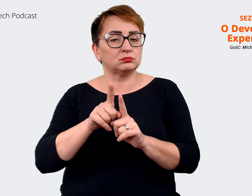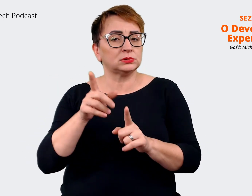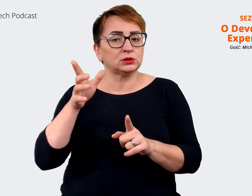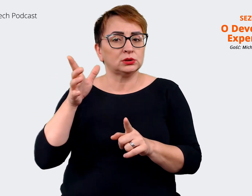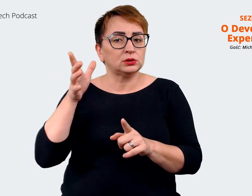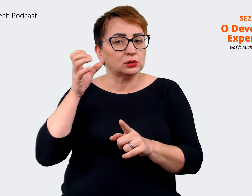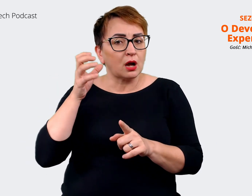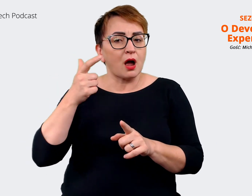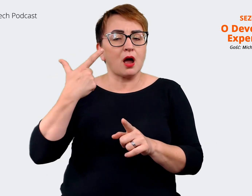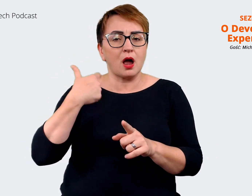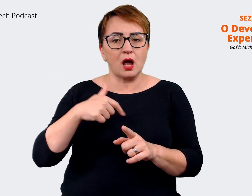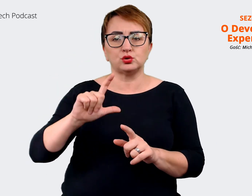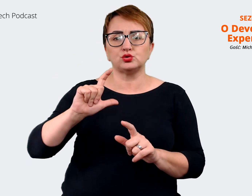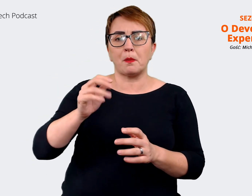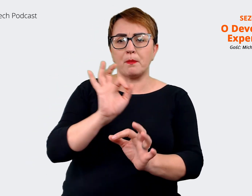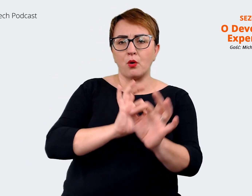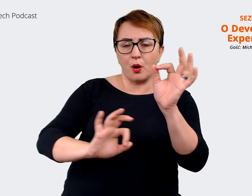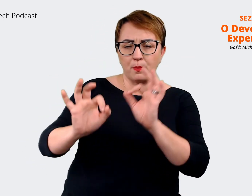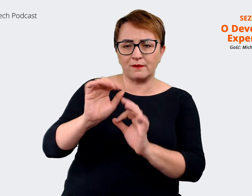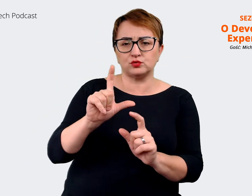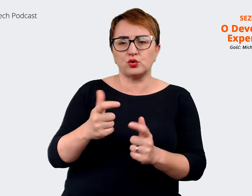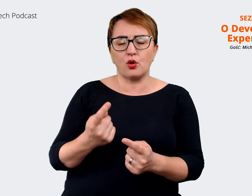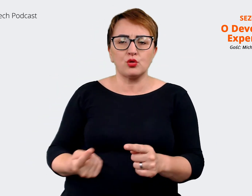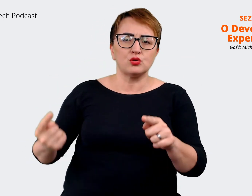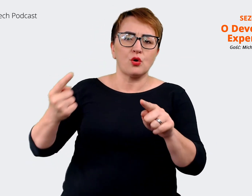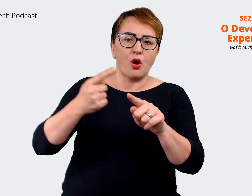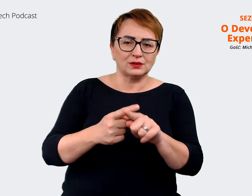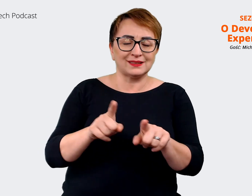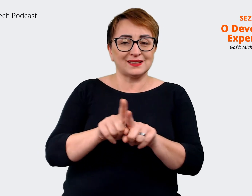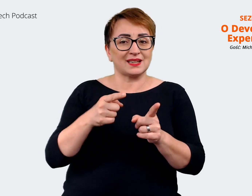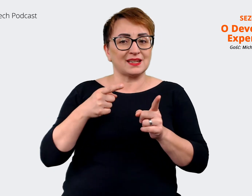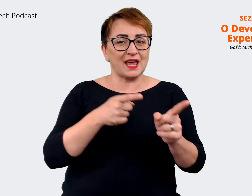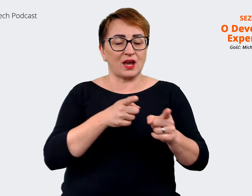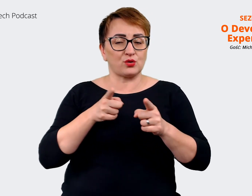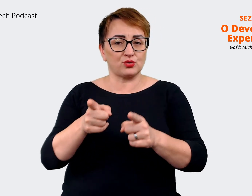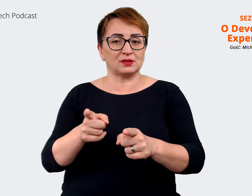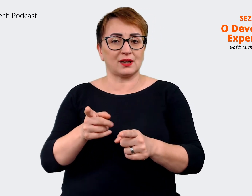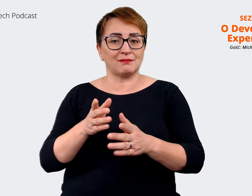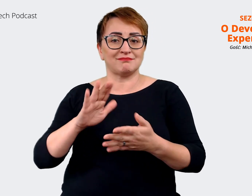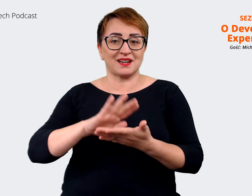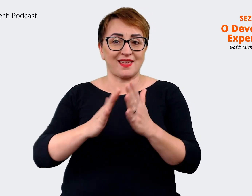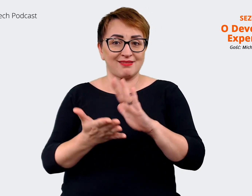co tam można usprawnić, co dodać, bo trendy też na rynku i technologie się zmieniają,